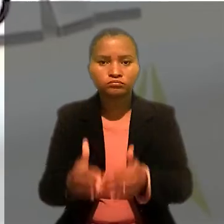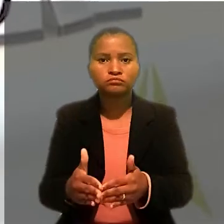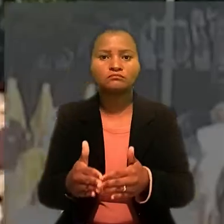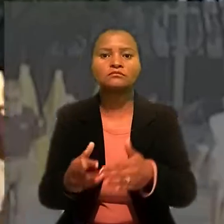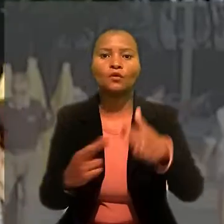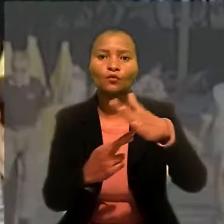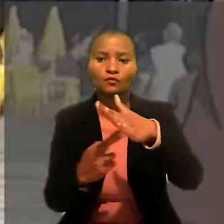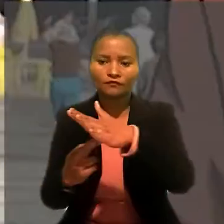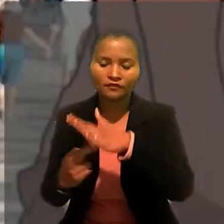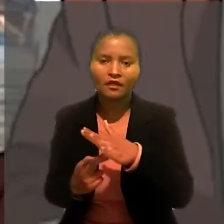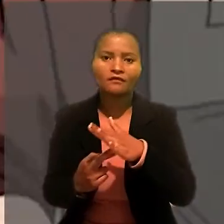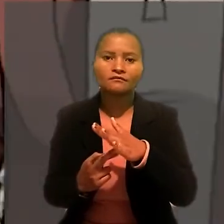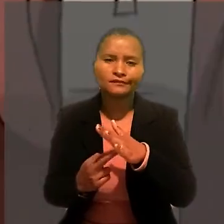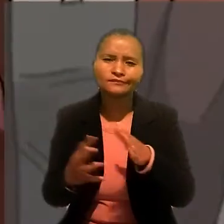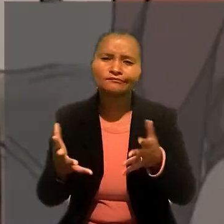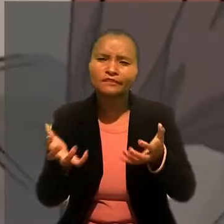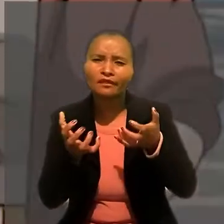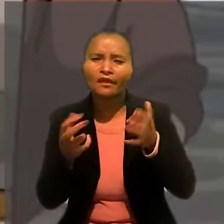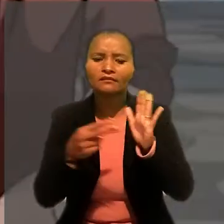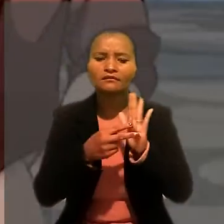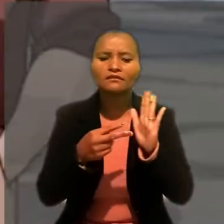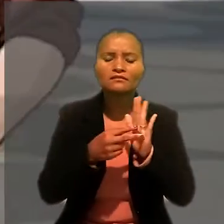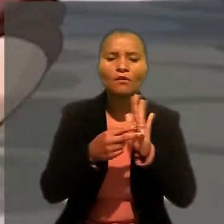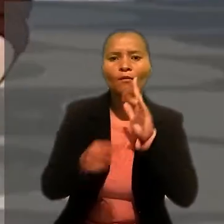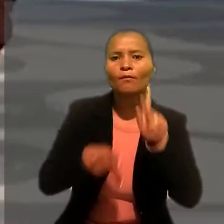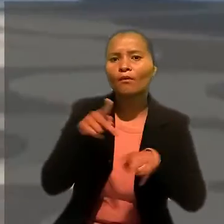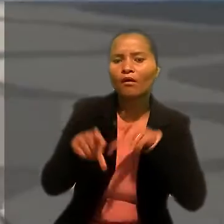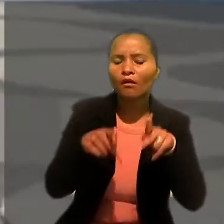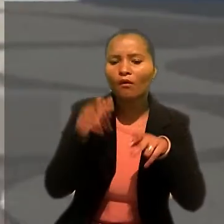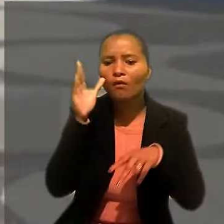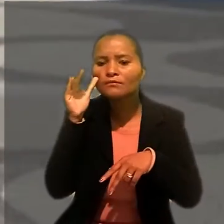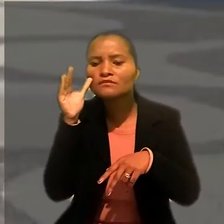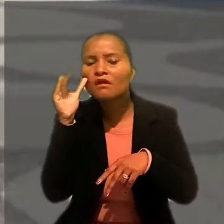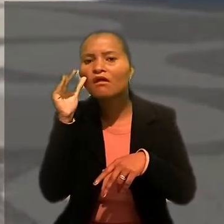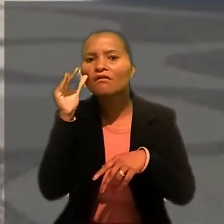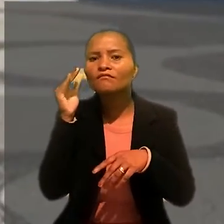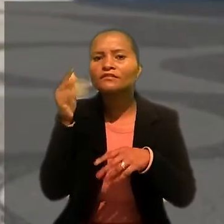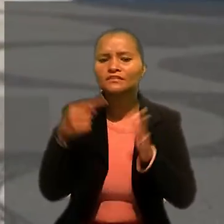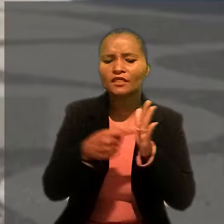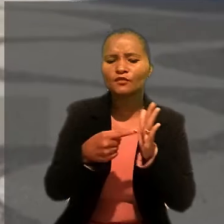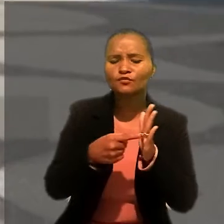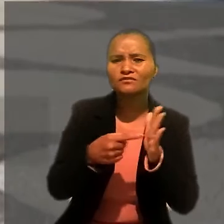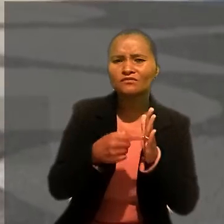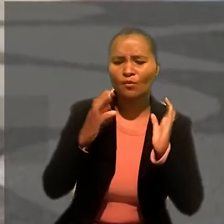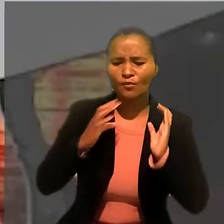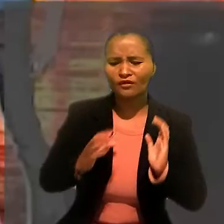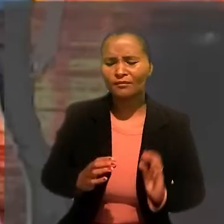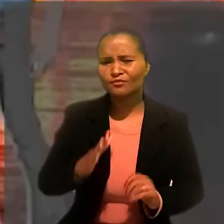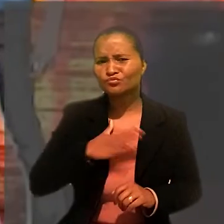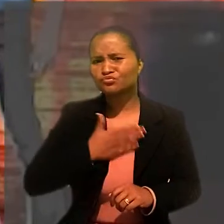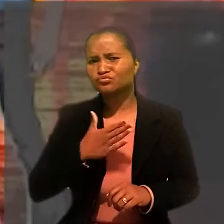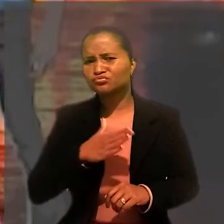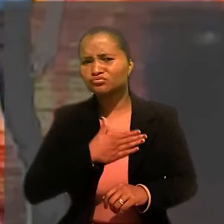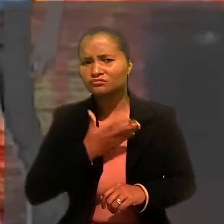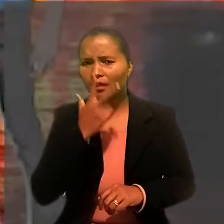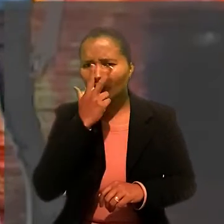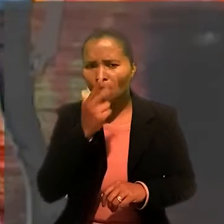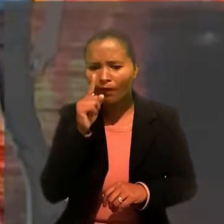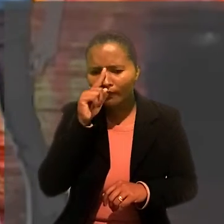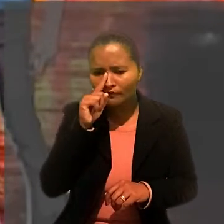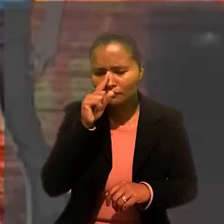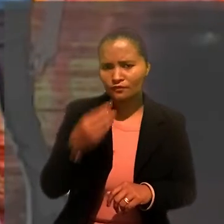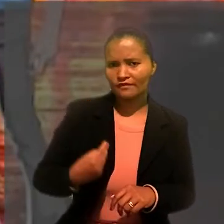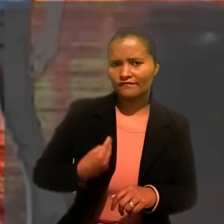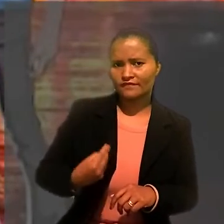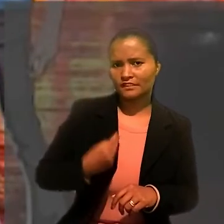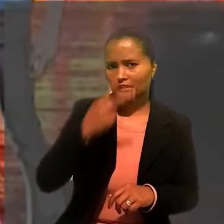e visam chamar a atenção para que a população observe e denuncie comportamento suspeitos que coloque em risco a vida das pessoas.